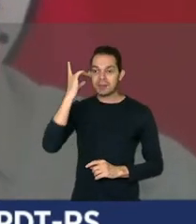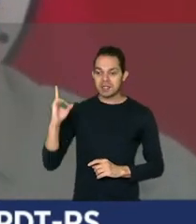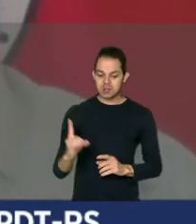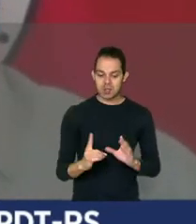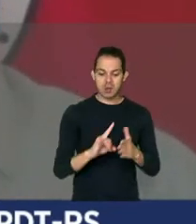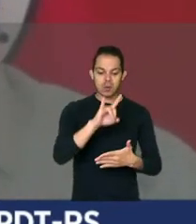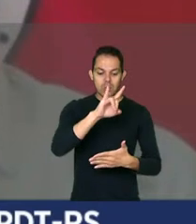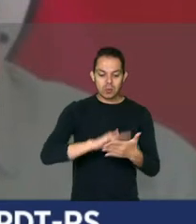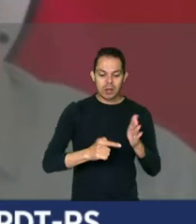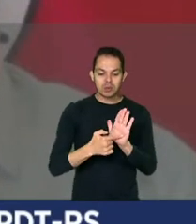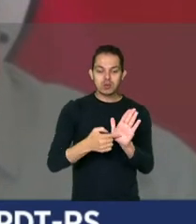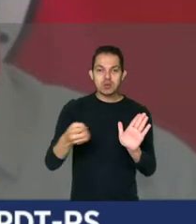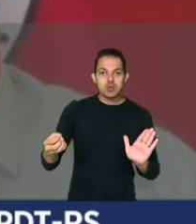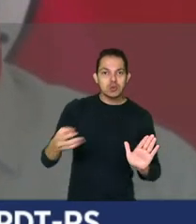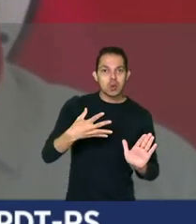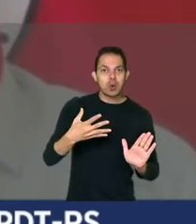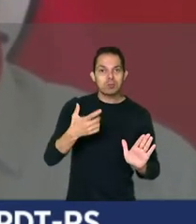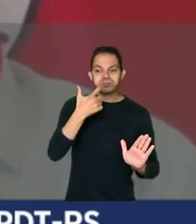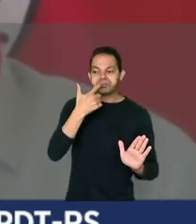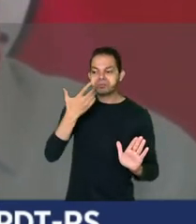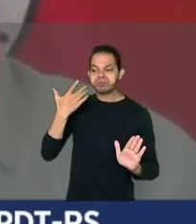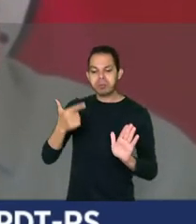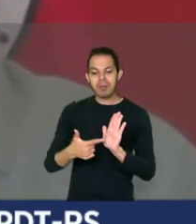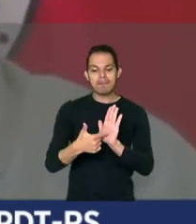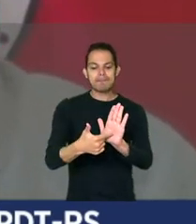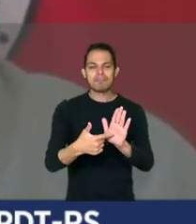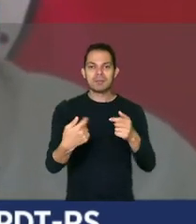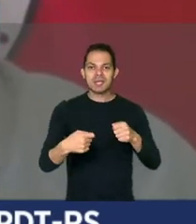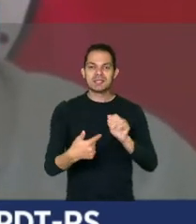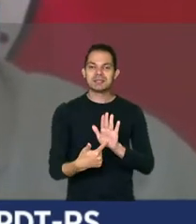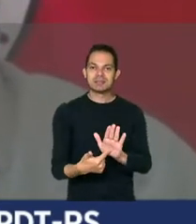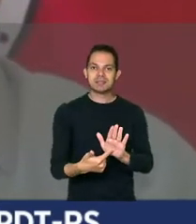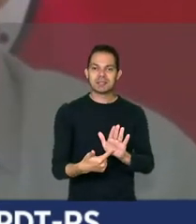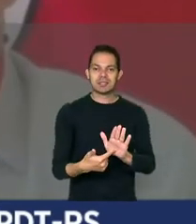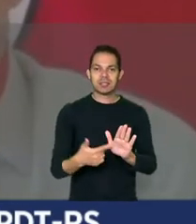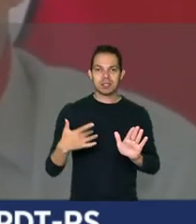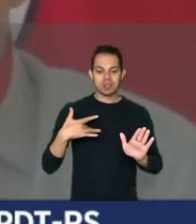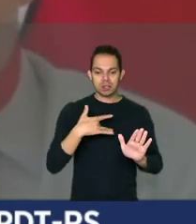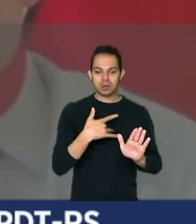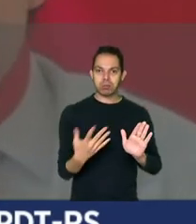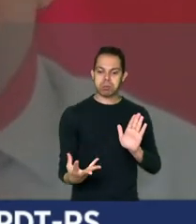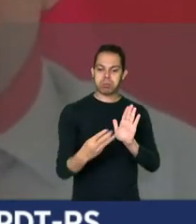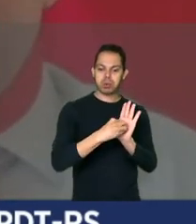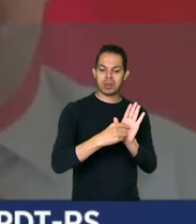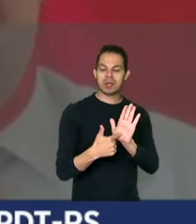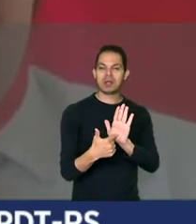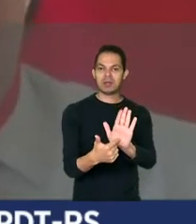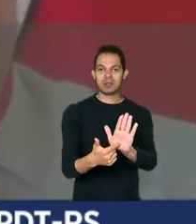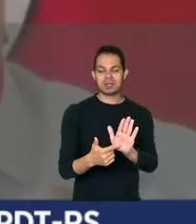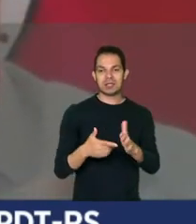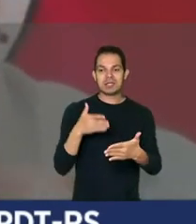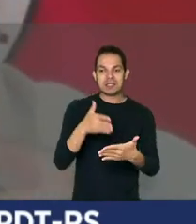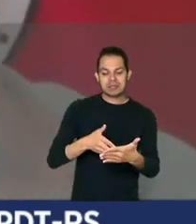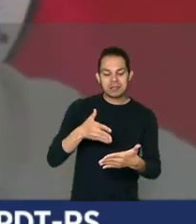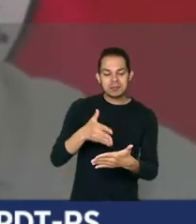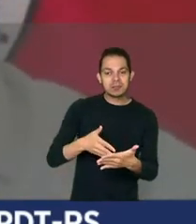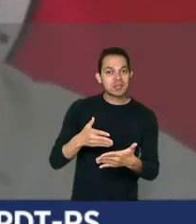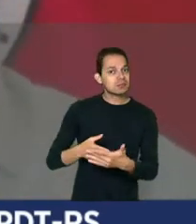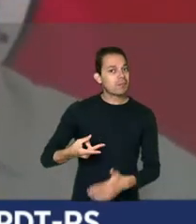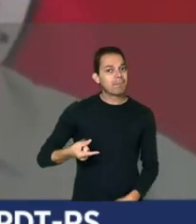NECESSITA APRESENTAR UM LAUDO RECENTE, QUE ATENDA AS CONDIÇÕES DE SAÚDE MESMO QUE AS LIMITAÇÕES SEJA DE CARÁTER PERMANENTE. SABE O